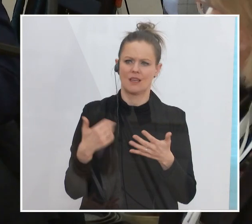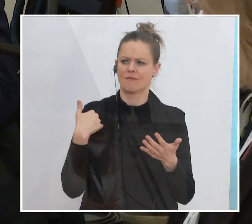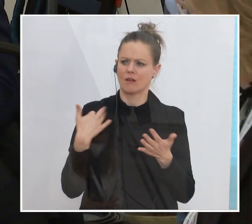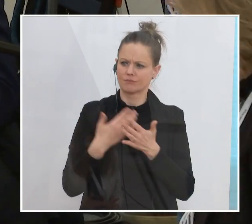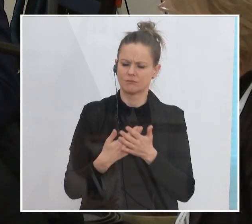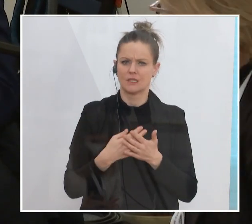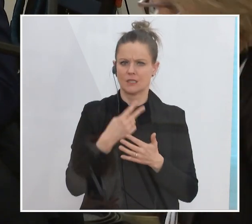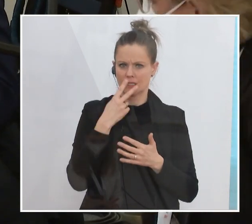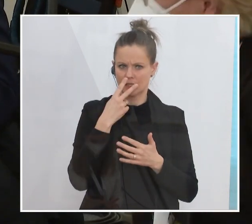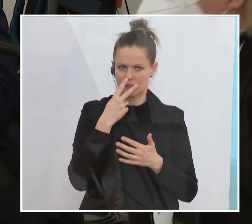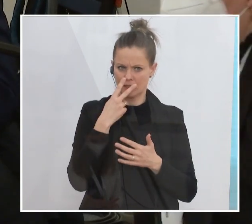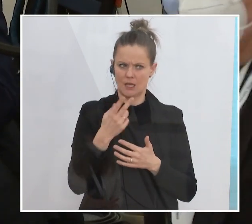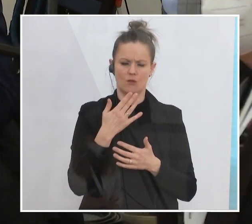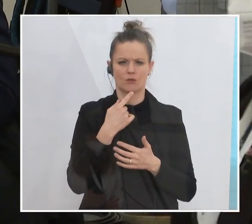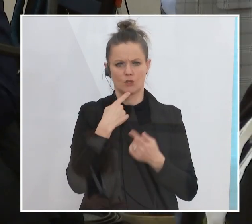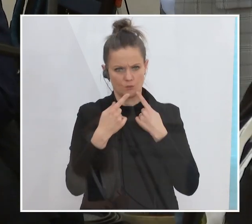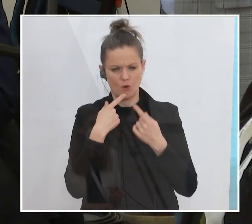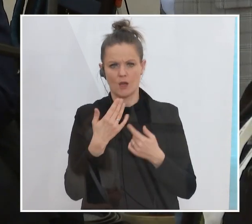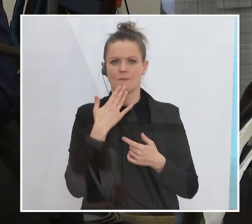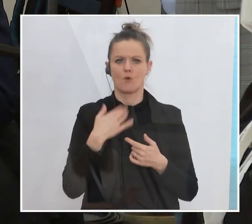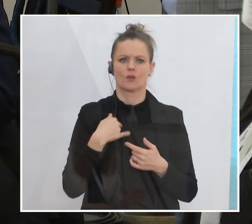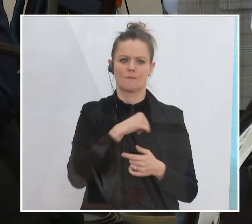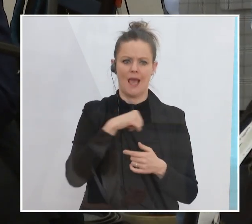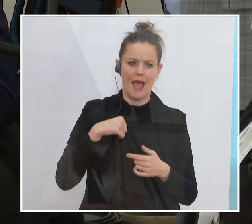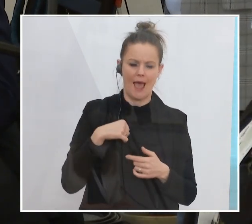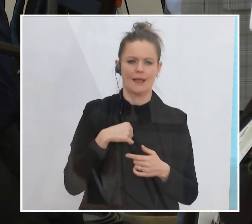werden wollen, die Versorgungssicherheit gewährleisten. Was hat sich denn für die